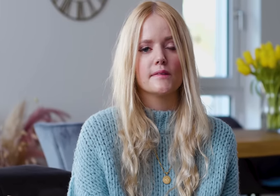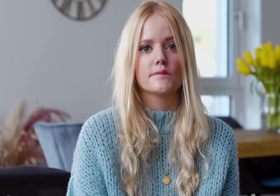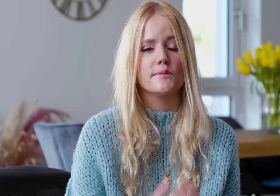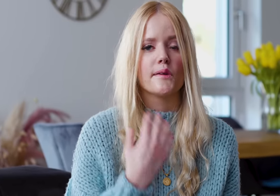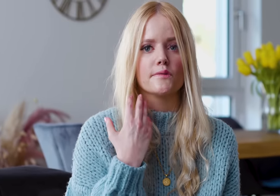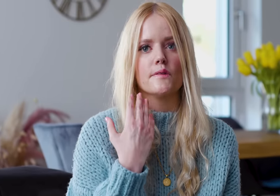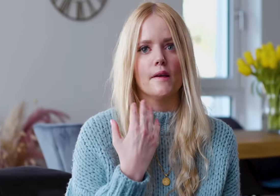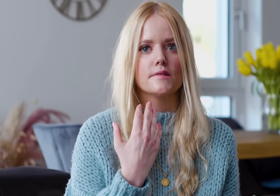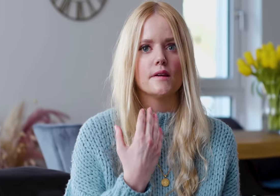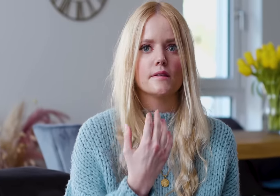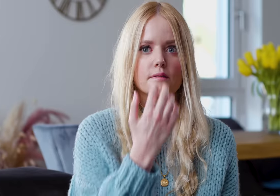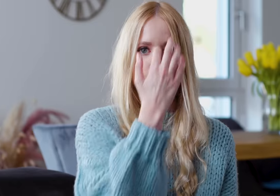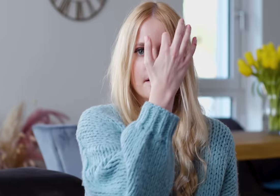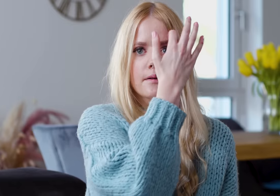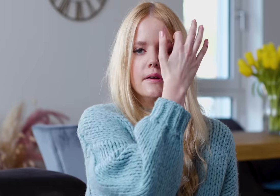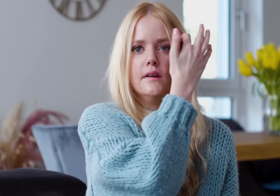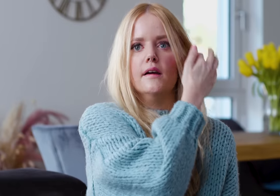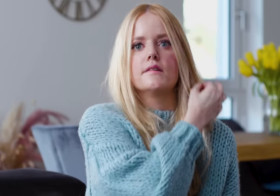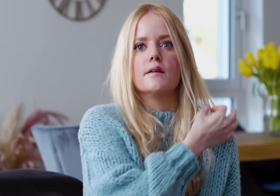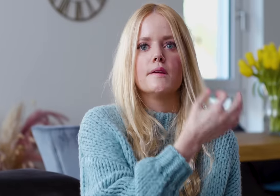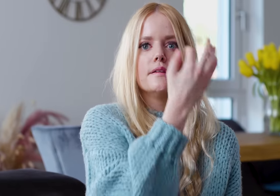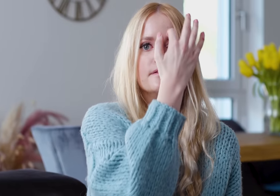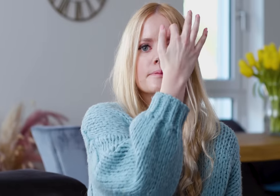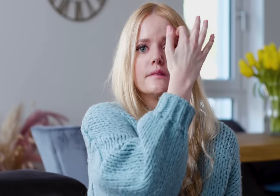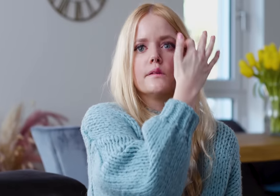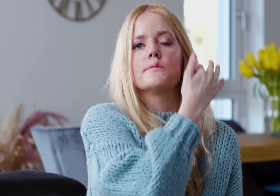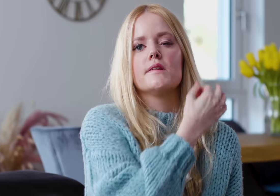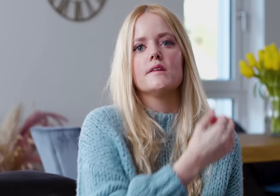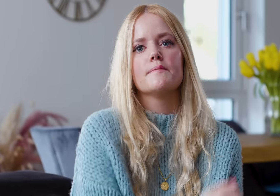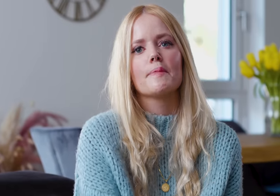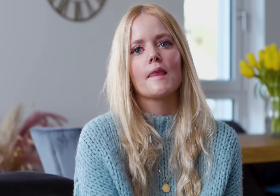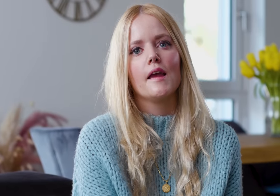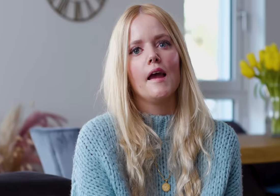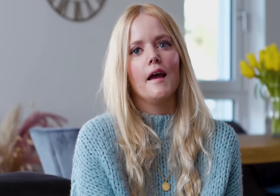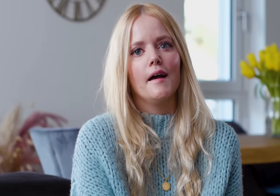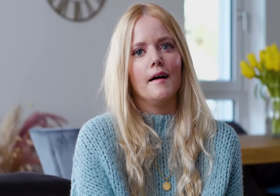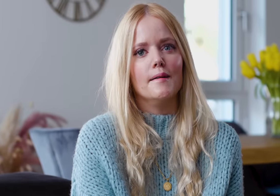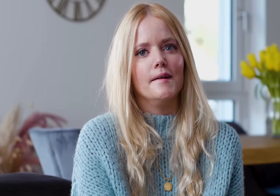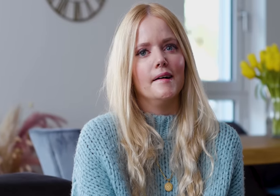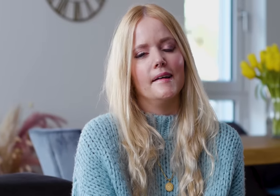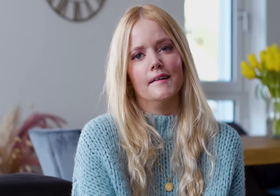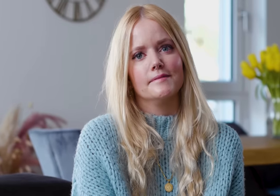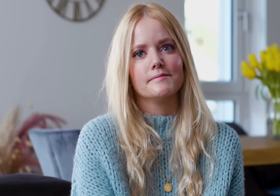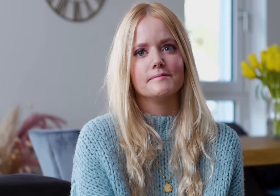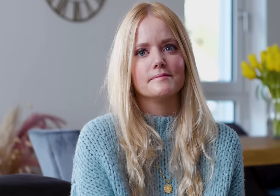Es ist schon wirklich viel besser, ich bin in der Therapie, Logopädie. Aber ... ja ...